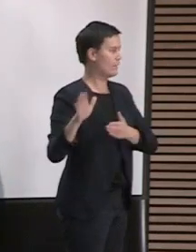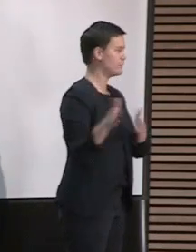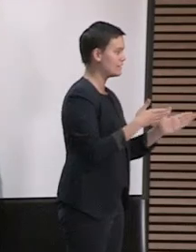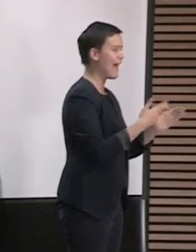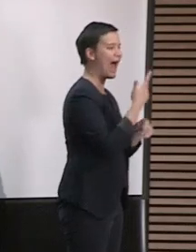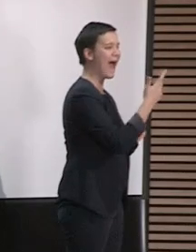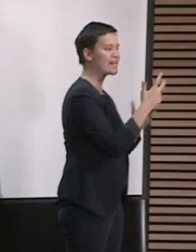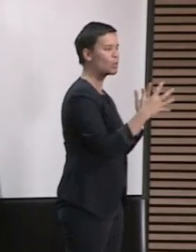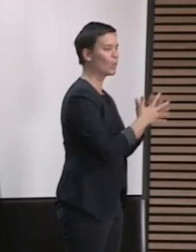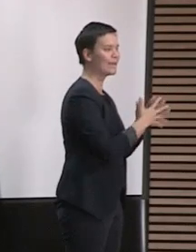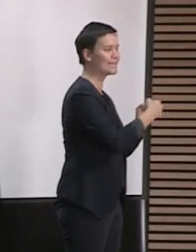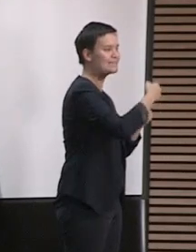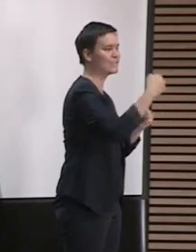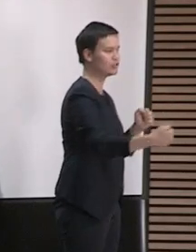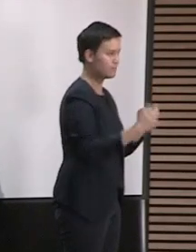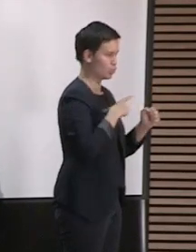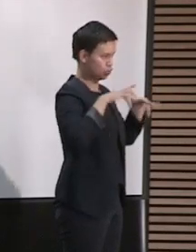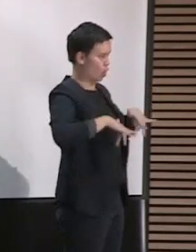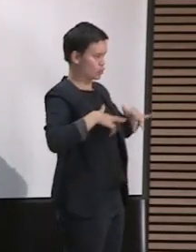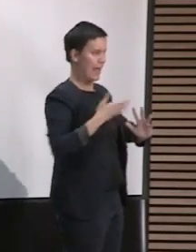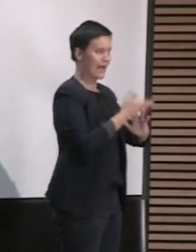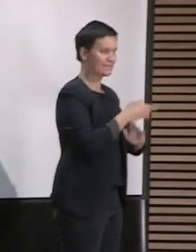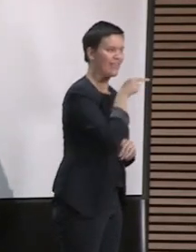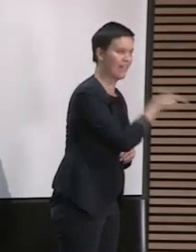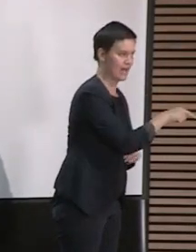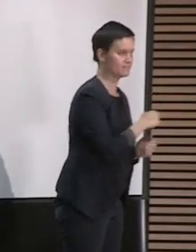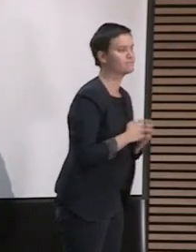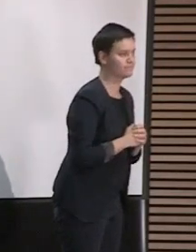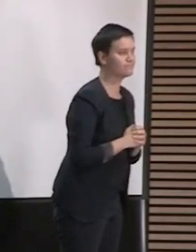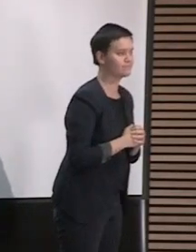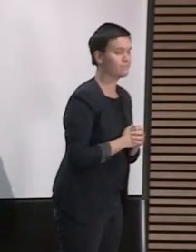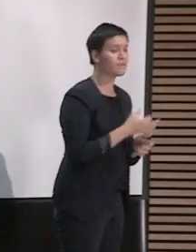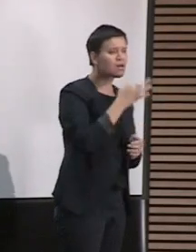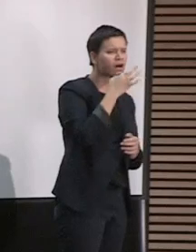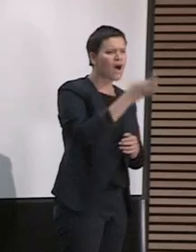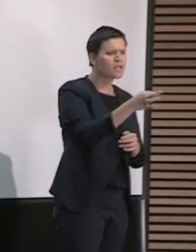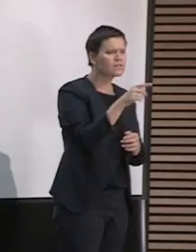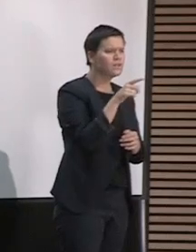riro mai nga umanga inaianei e